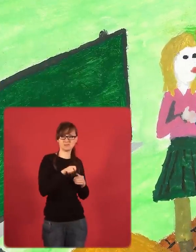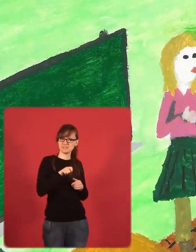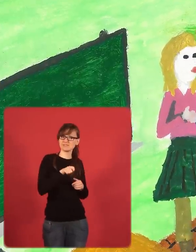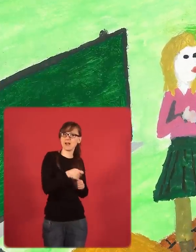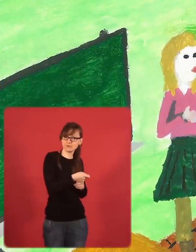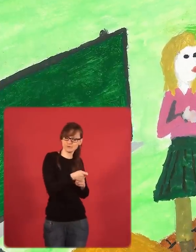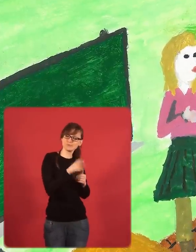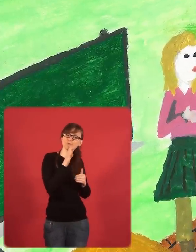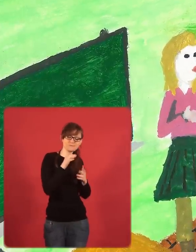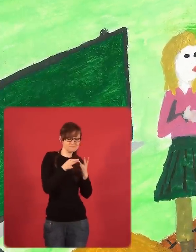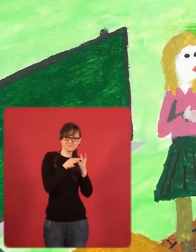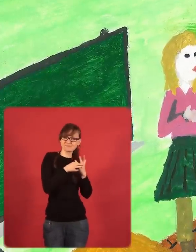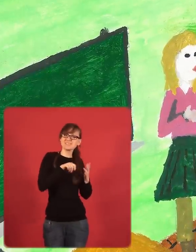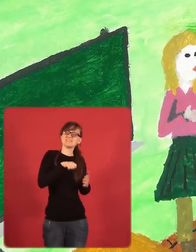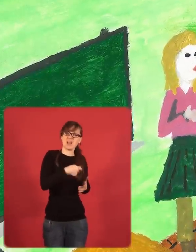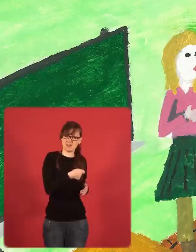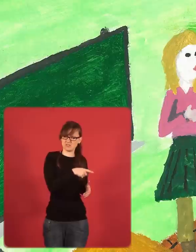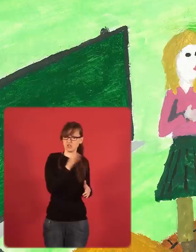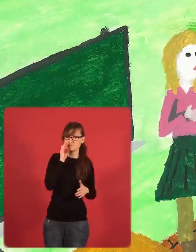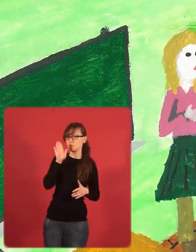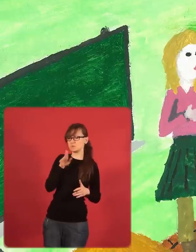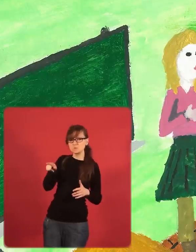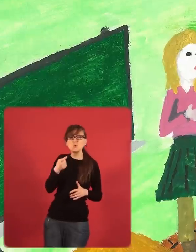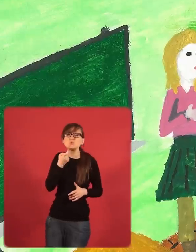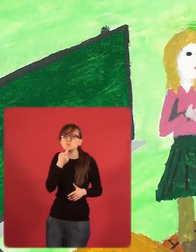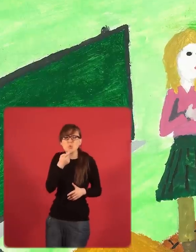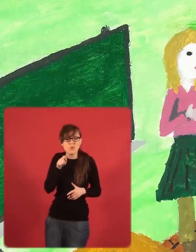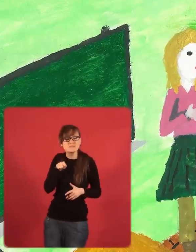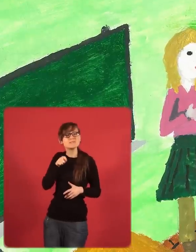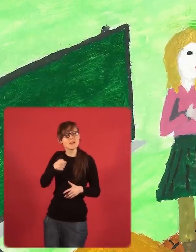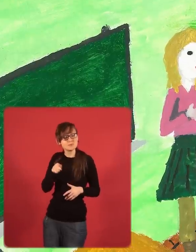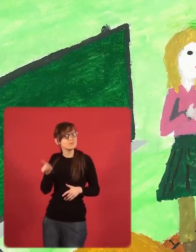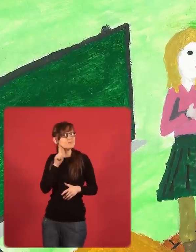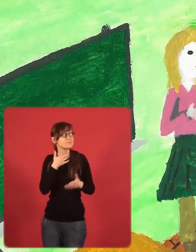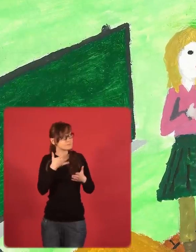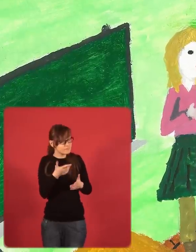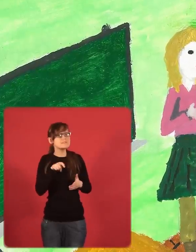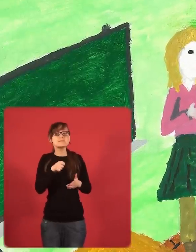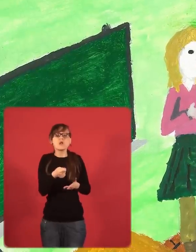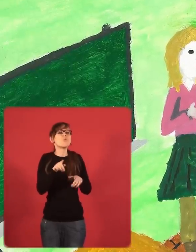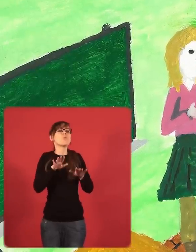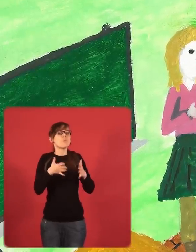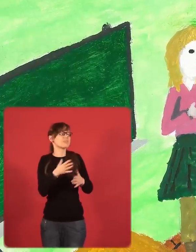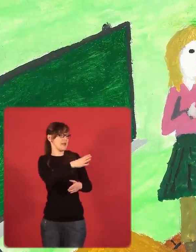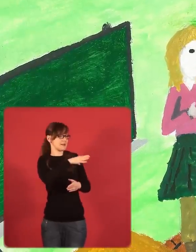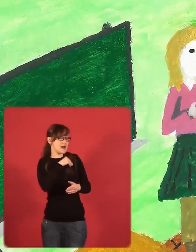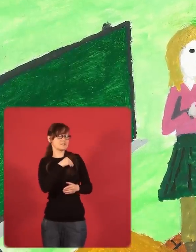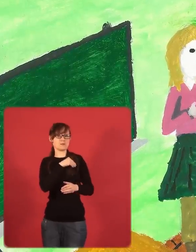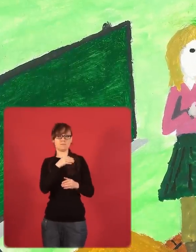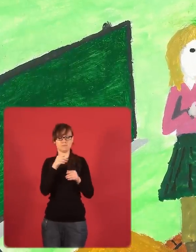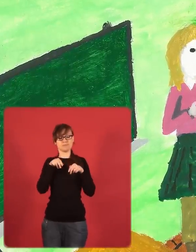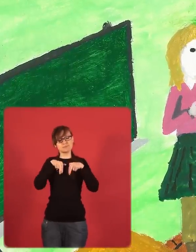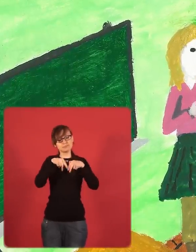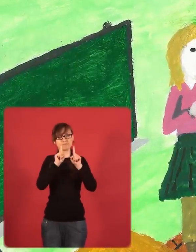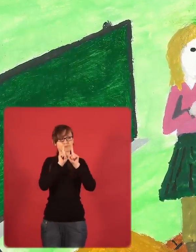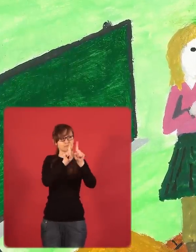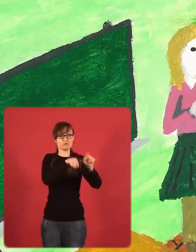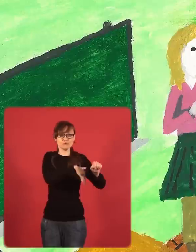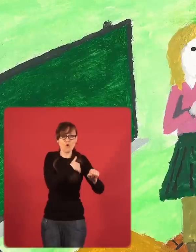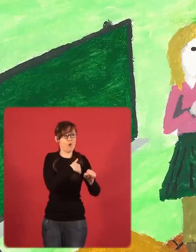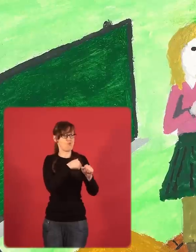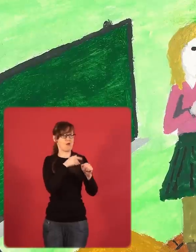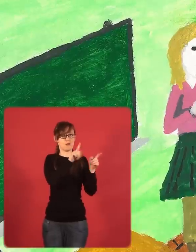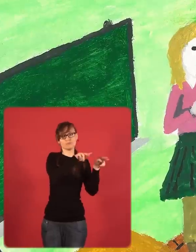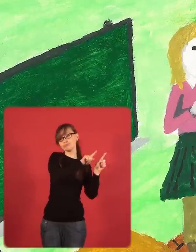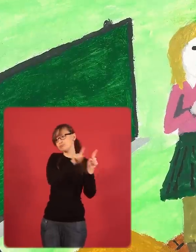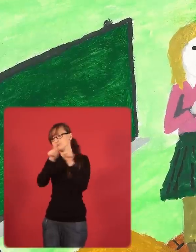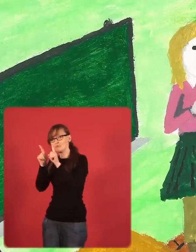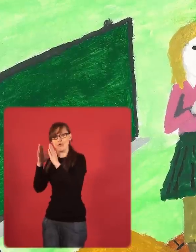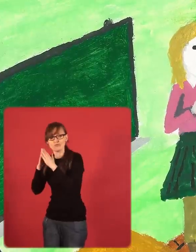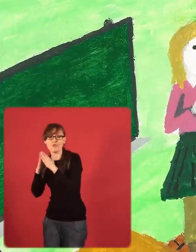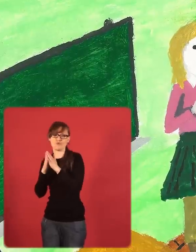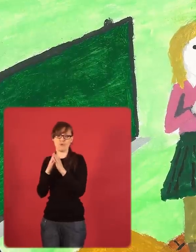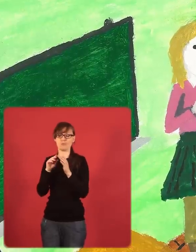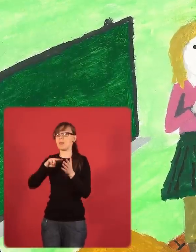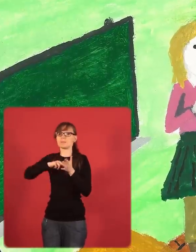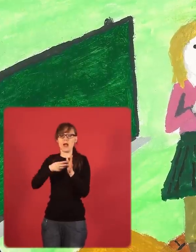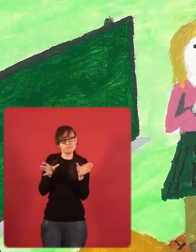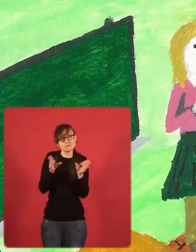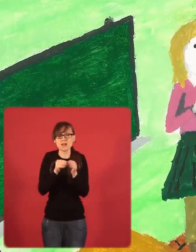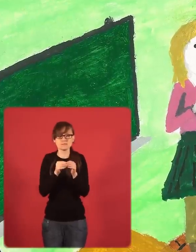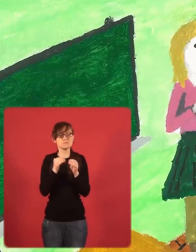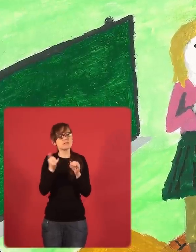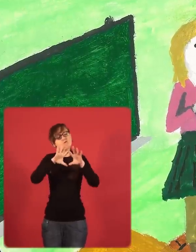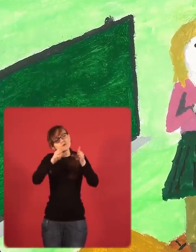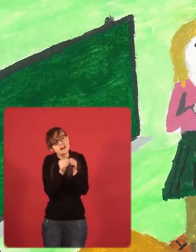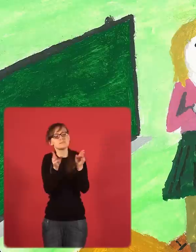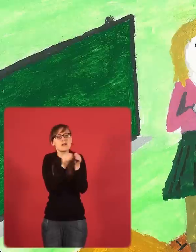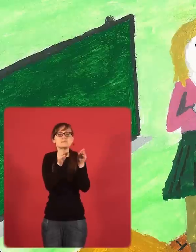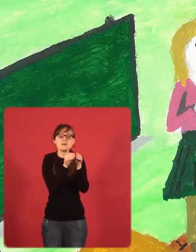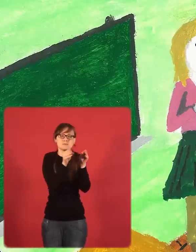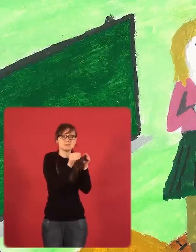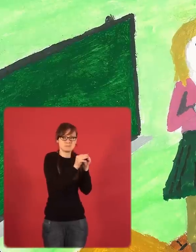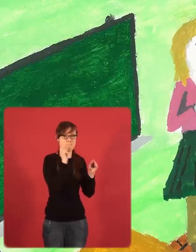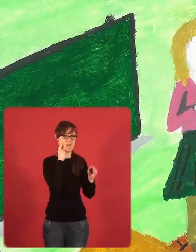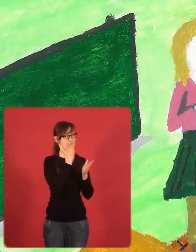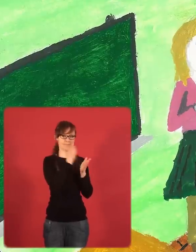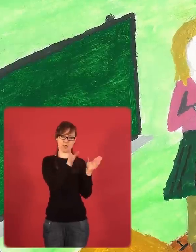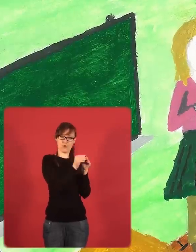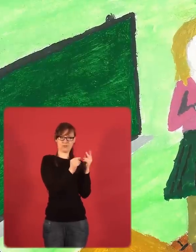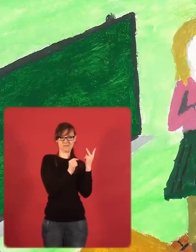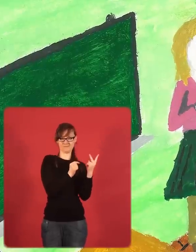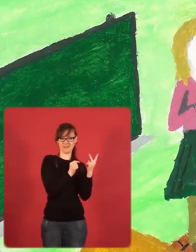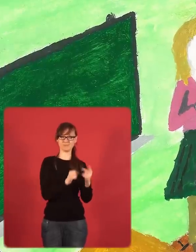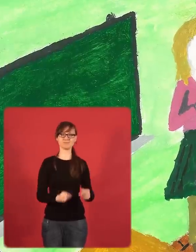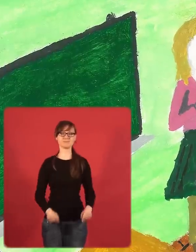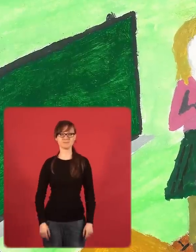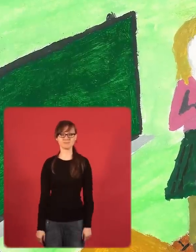Becky nie wiedziała co to znaczy być zaręczoną, więc Tomek jej to wyjaśnił: będą razem chodzić do szkoły, razem wracać do domu, będą zawsze wybierać siebie podczas przyjęć.